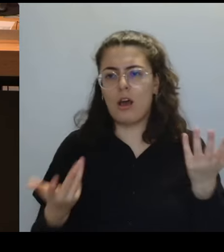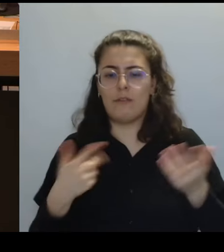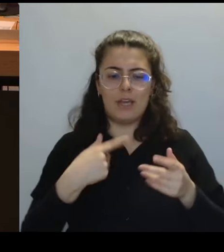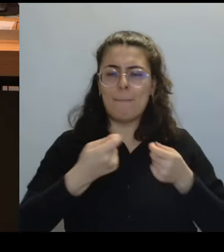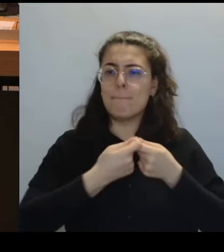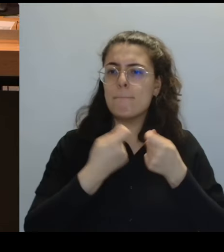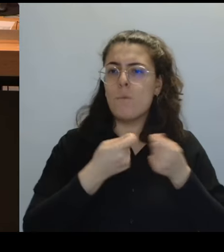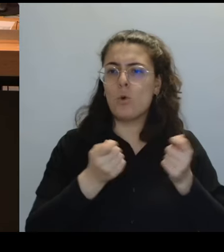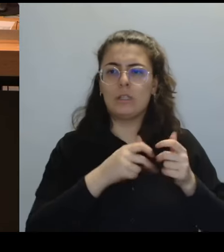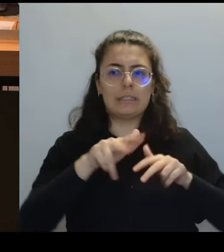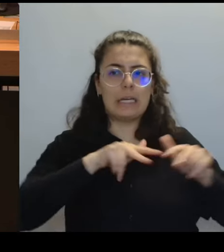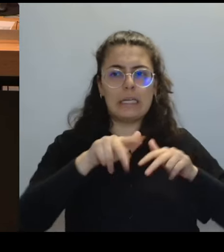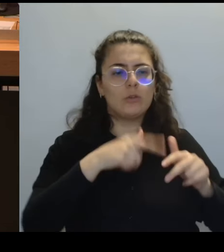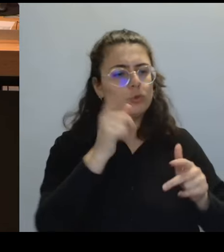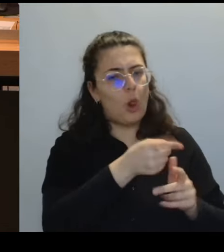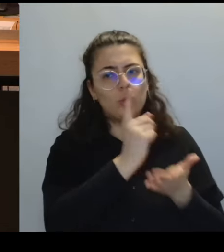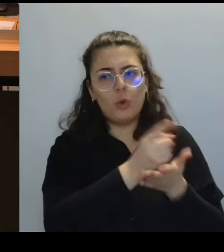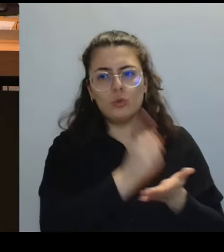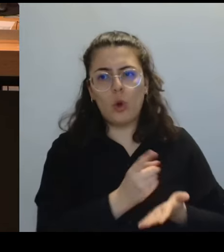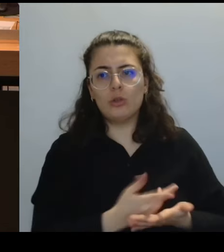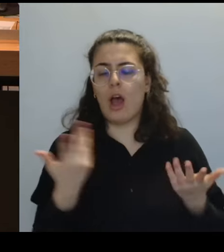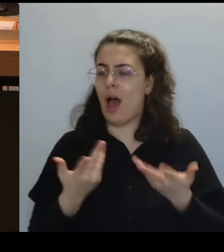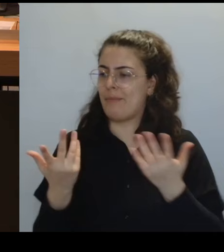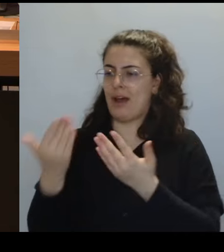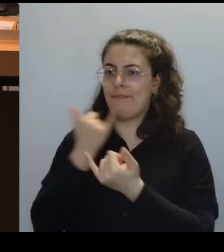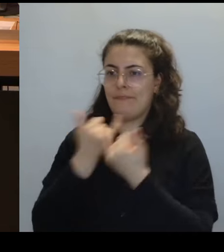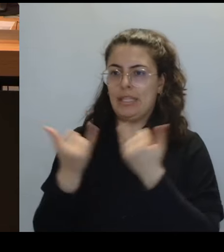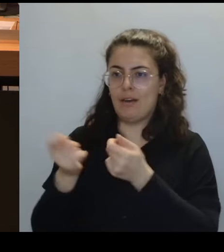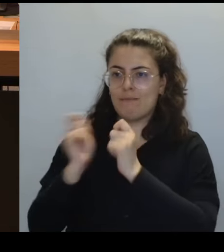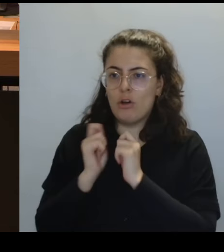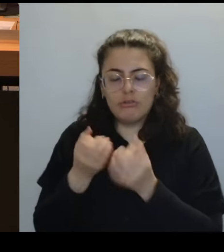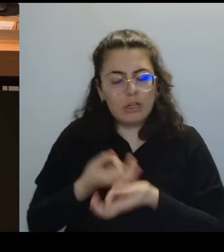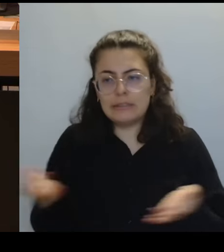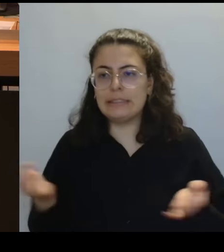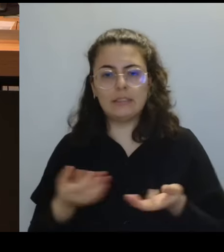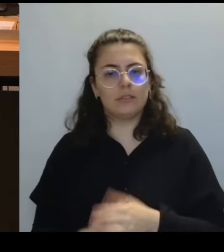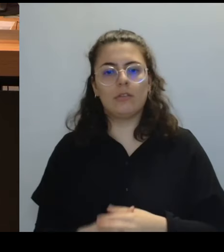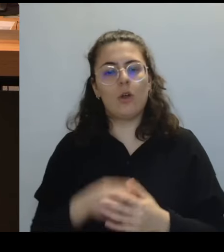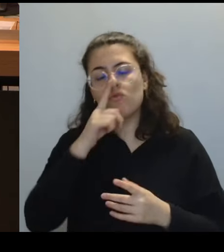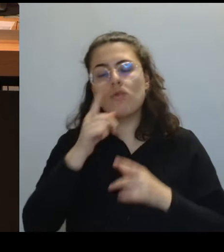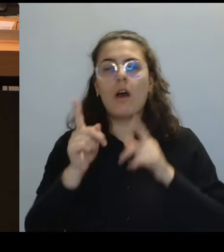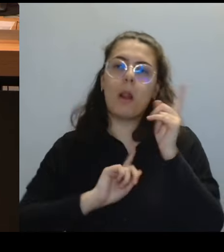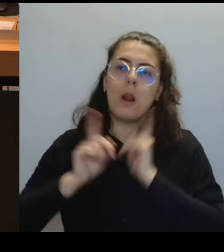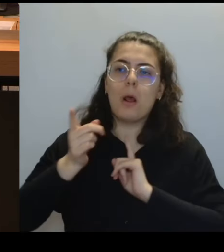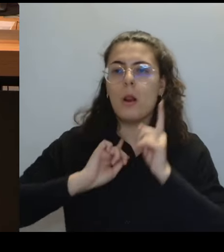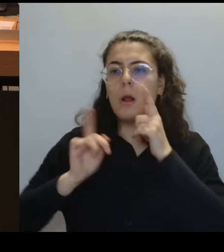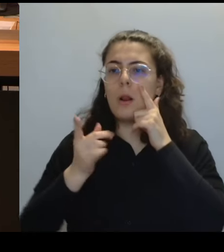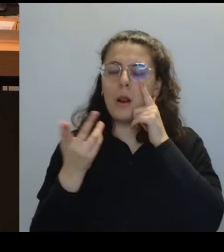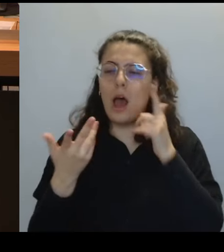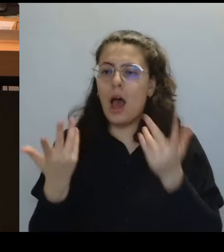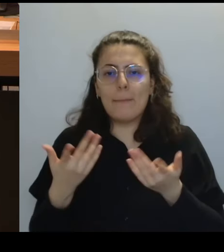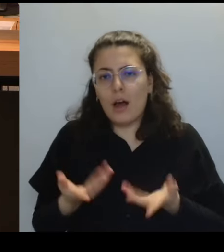das überhaupt möglich ist. Sie sind nur am Jammern und am schlechte Stimmung verbreiten, aber sie haben keine konstruktiven